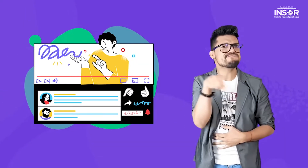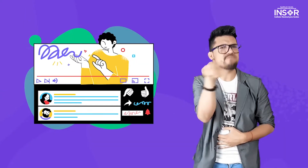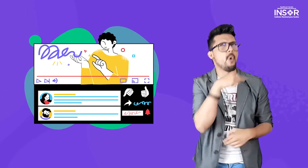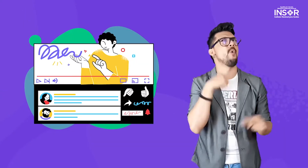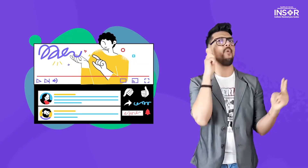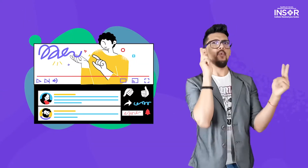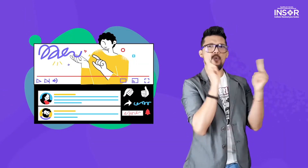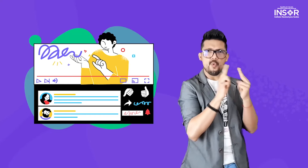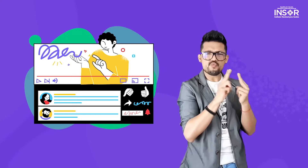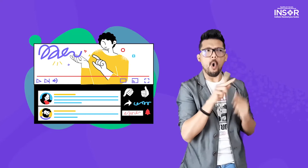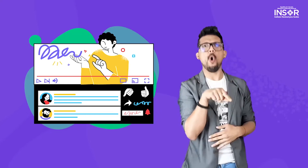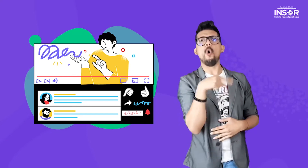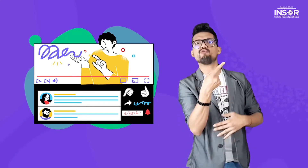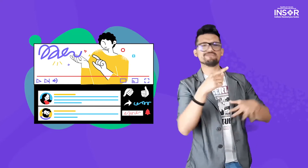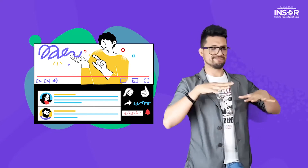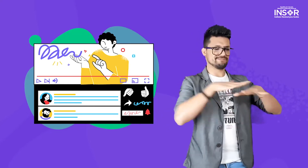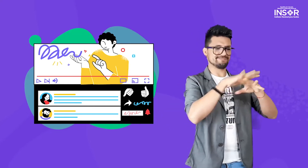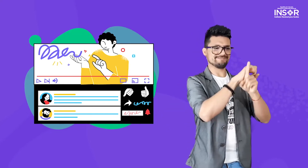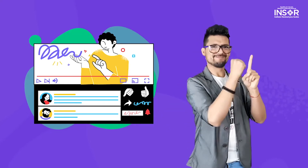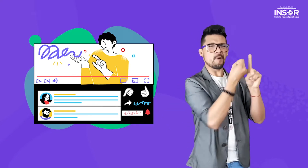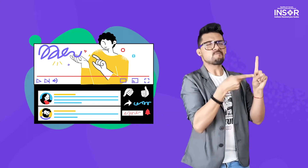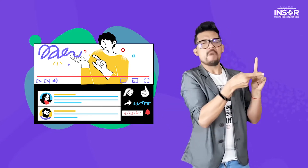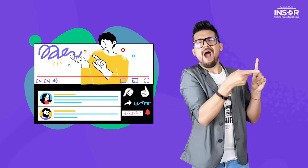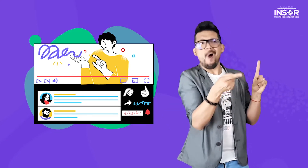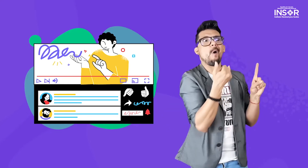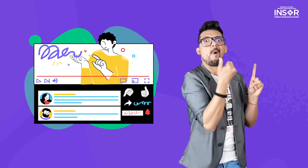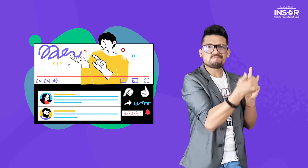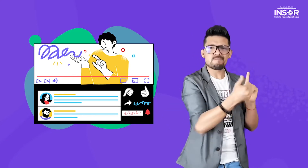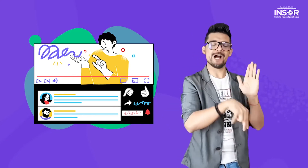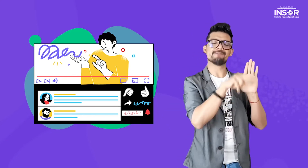otras Netiquetas o normas de comportamiento que conozcan de las redes sociales.